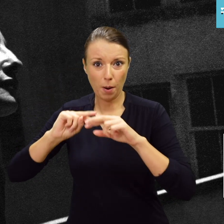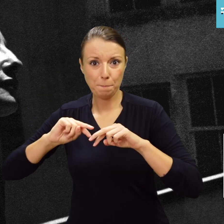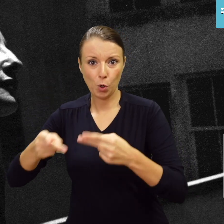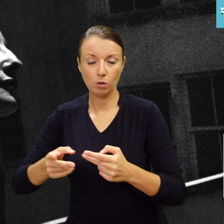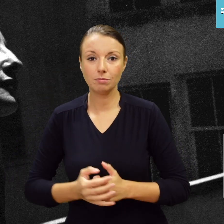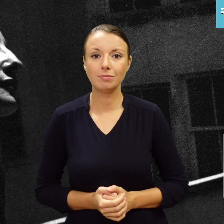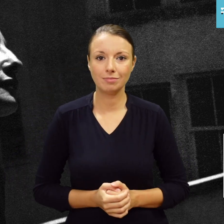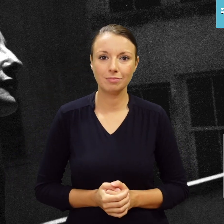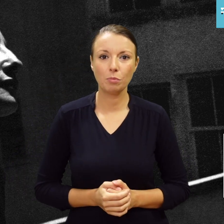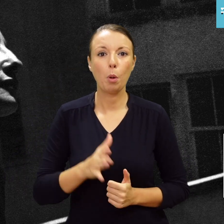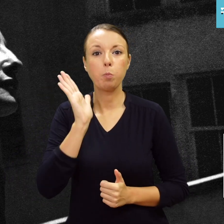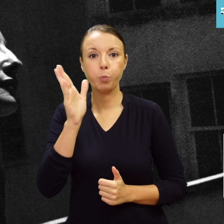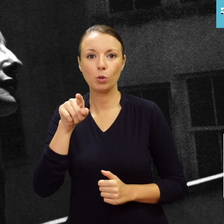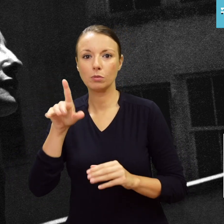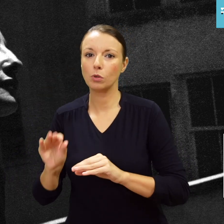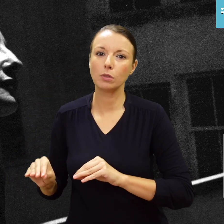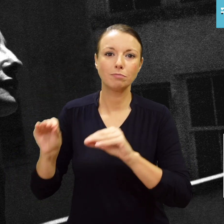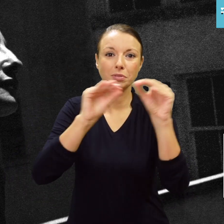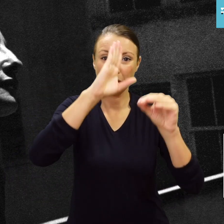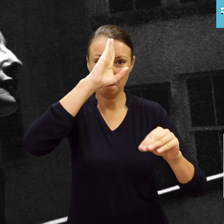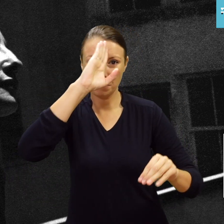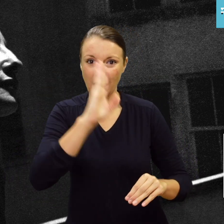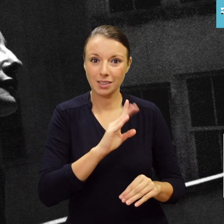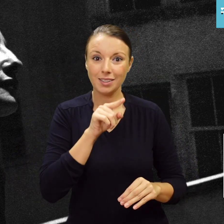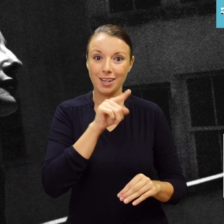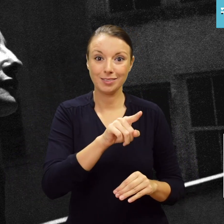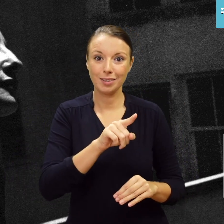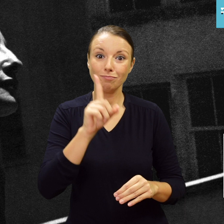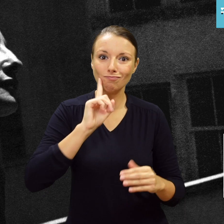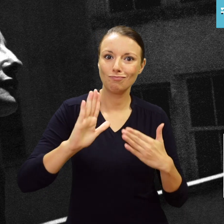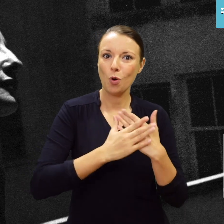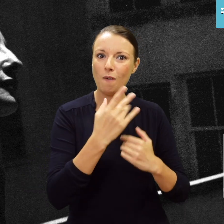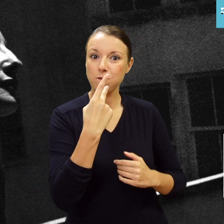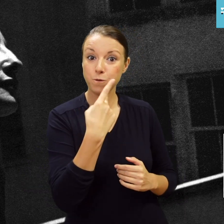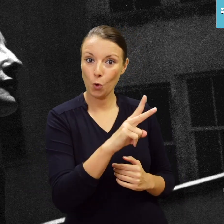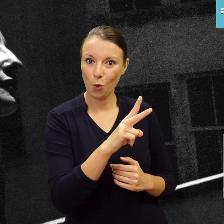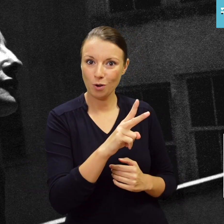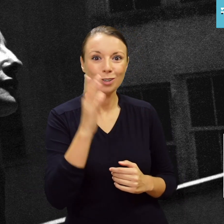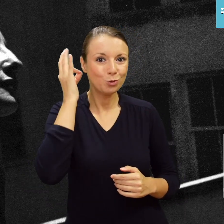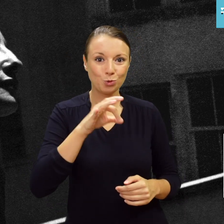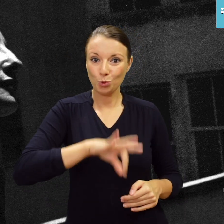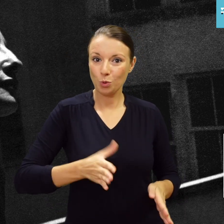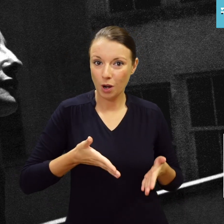Następnie przeniosła się do Brazylii. Wyszła ponownie za mąż, urodziła córkę